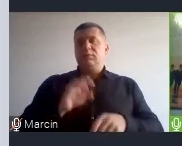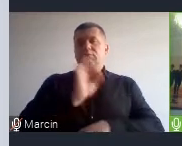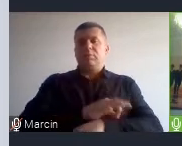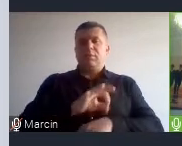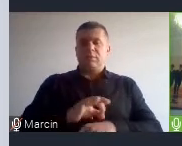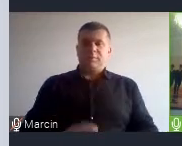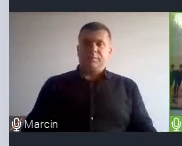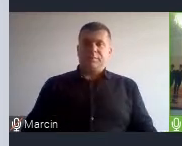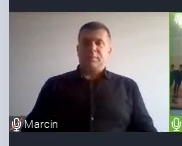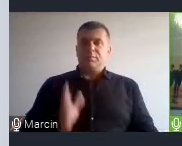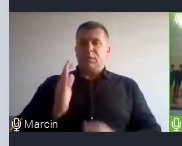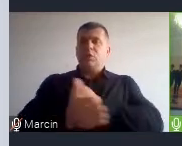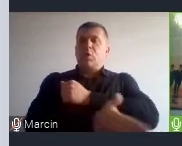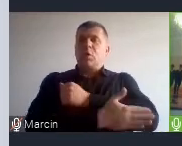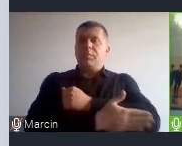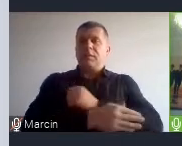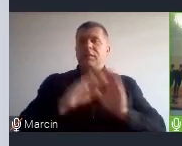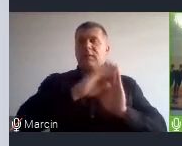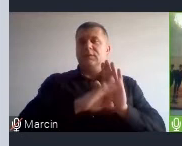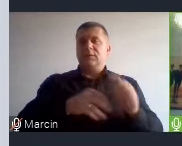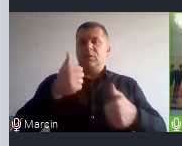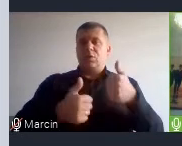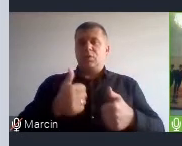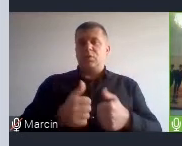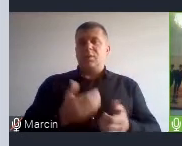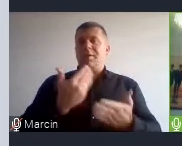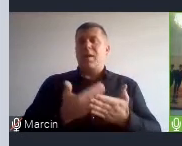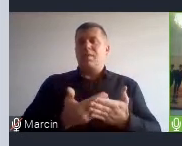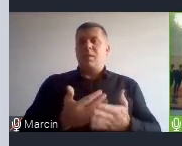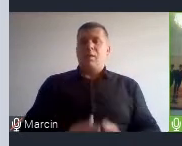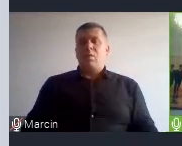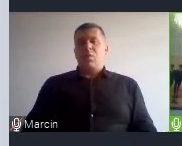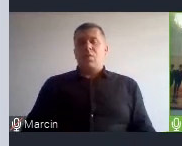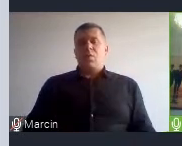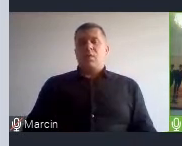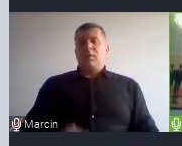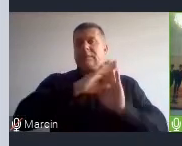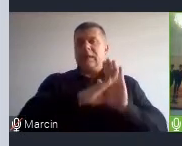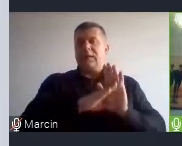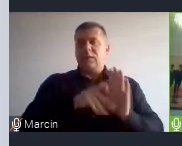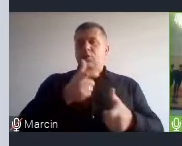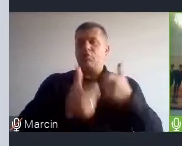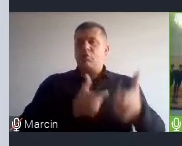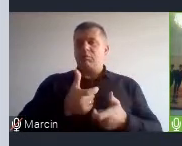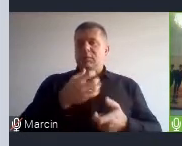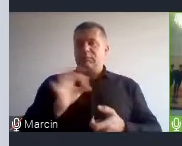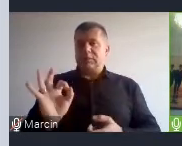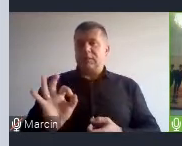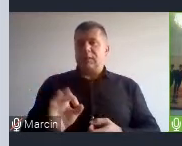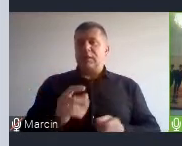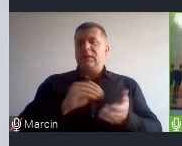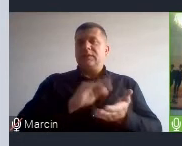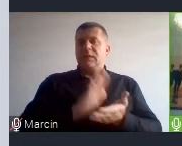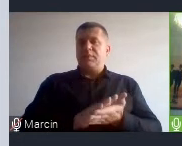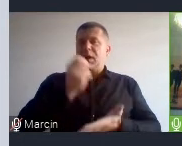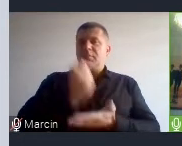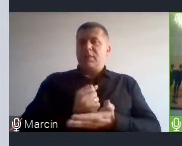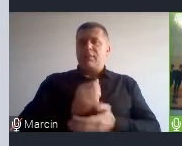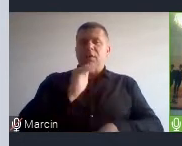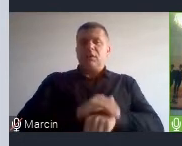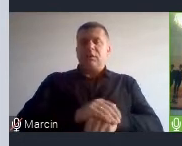Będę się opierał o zasadę konkurencyjności, dlatego że zasada została zbudowana na zapisach prawa zamówień publicznych